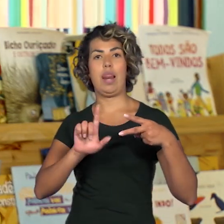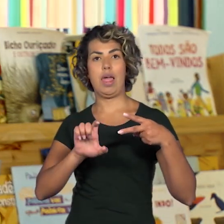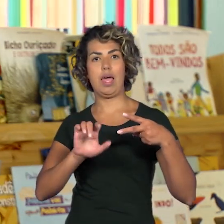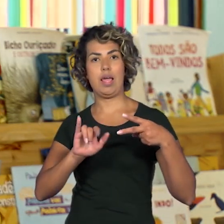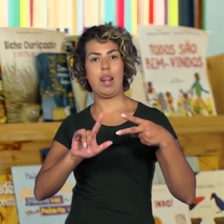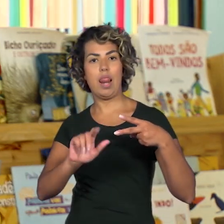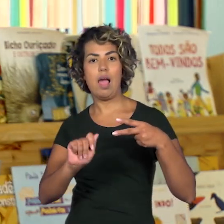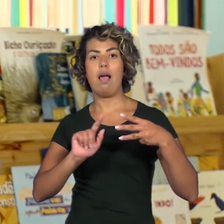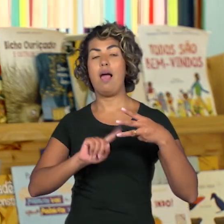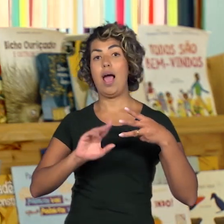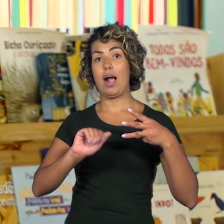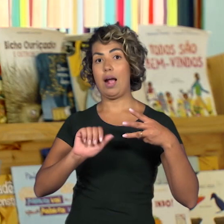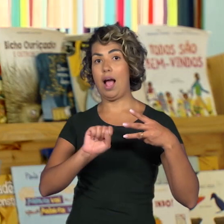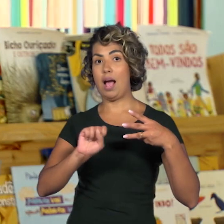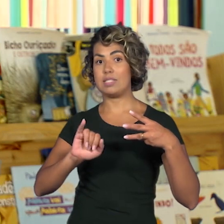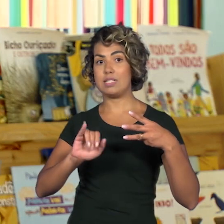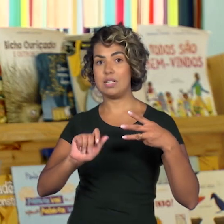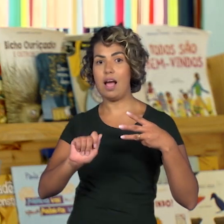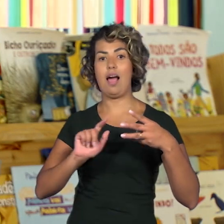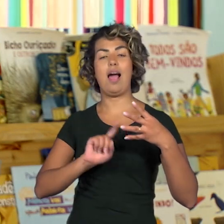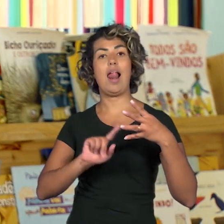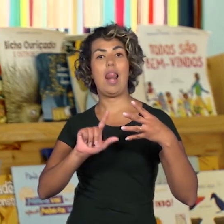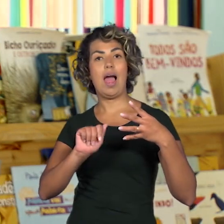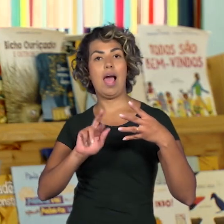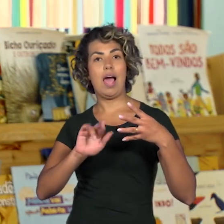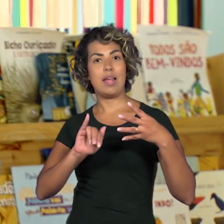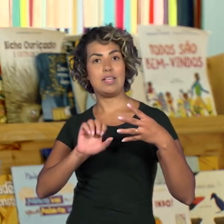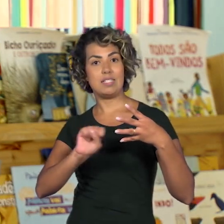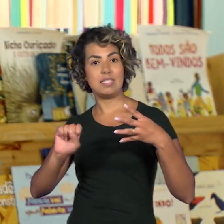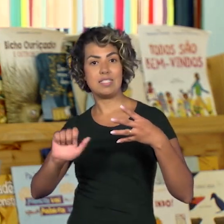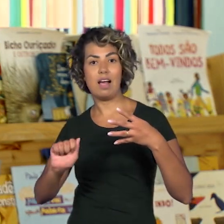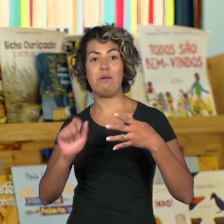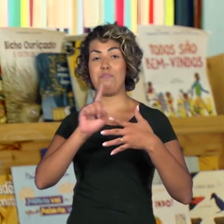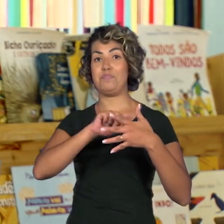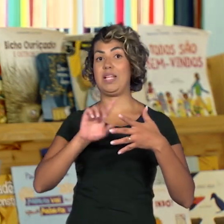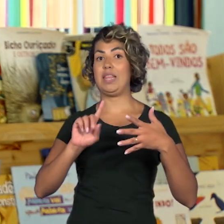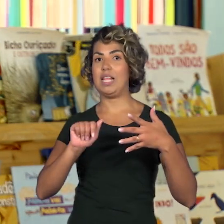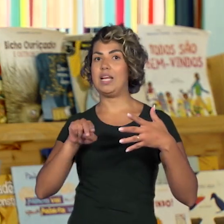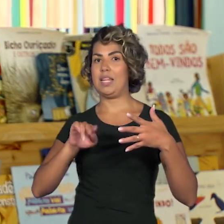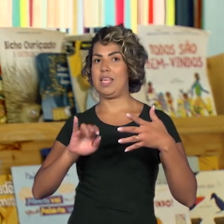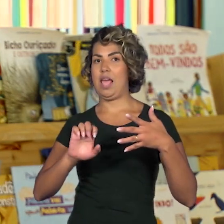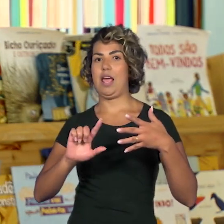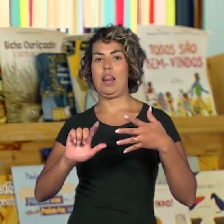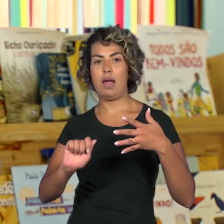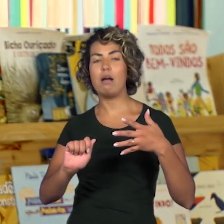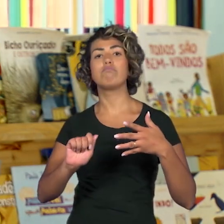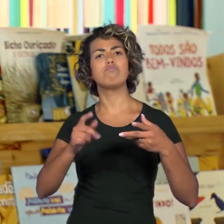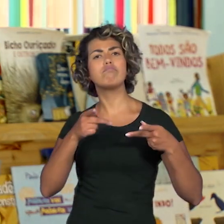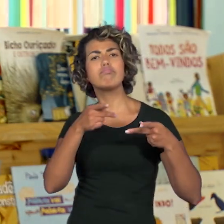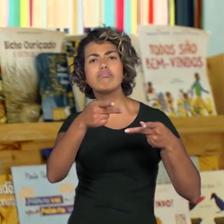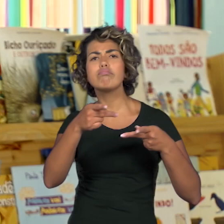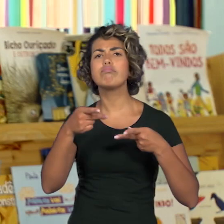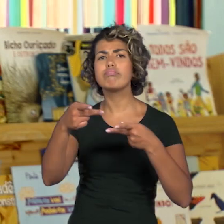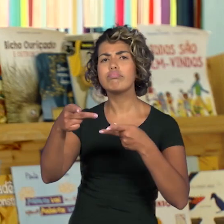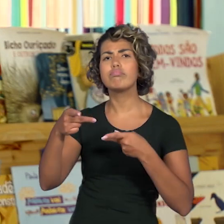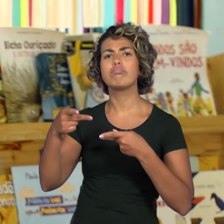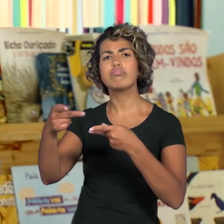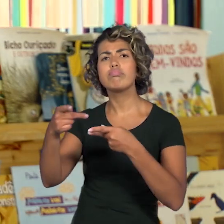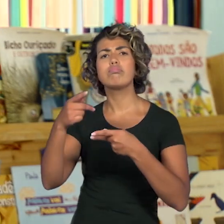CASSIA BITTENS, LARISSA KAUTZMAN E DANIELE VIEIRA. ESSAS VISITAS E AS DEMAIS AÇÕES DE FORMAÇÃO COM AS PROFISSIONAIS